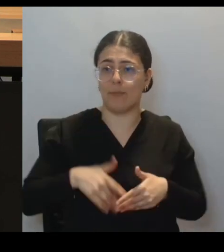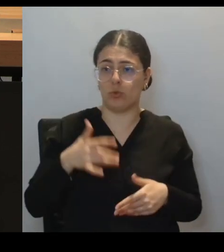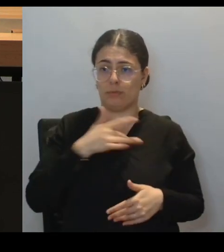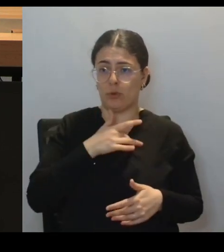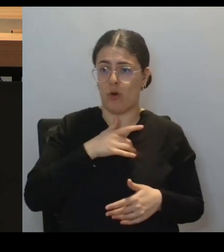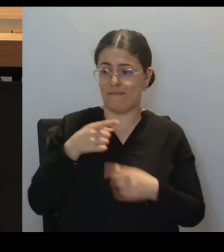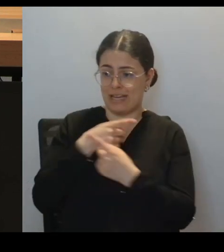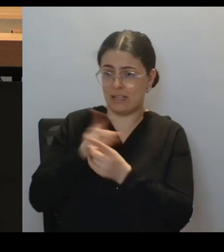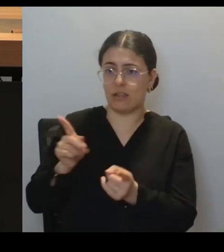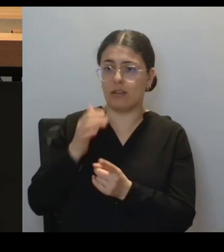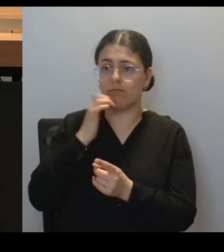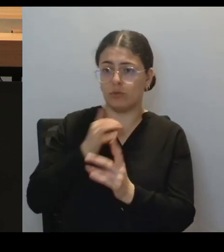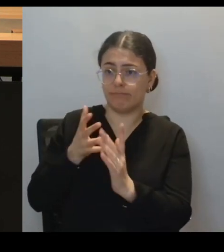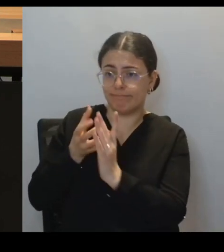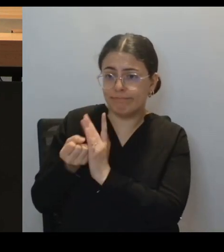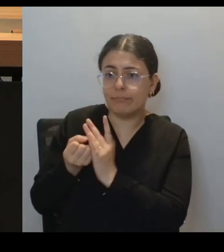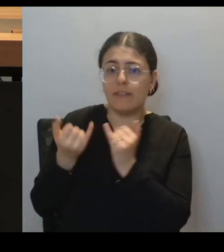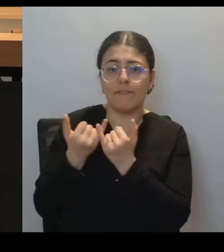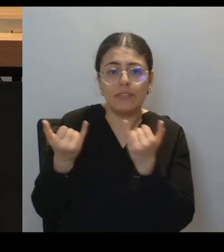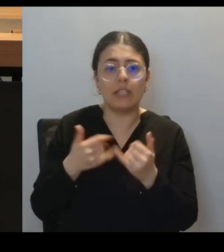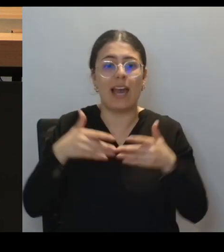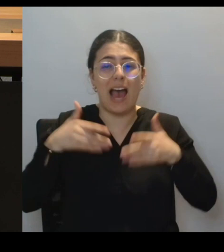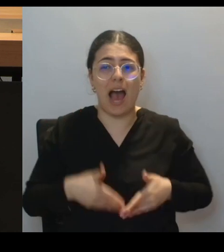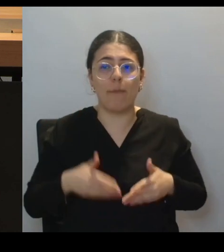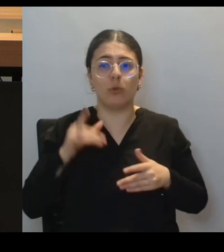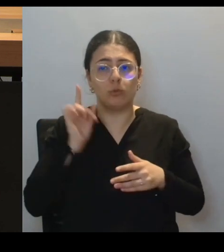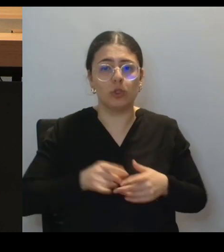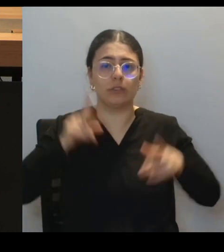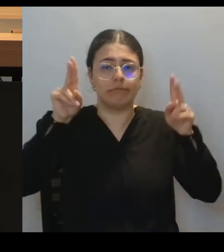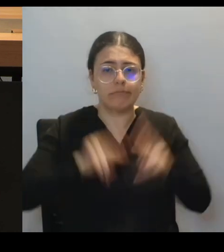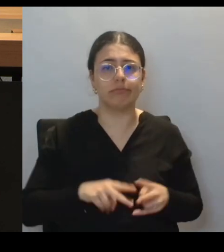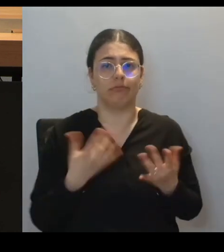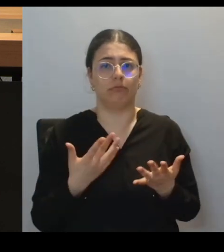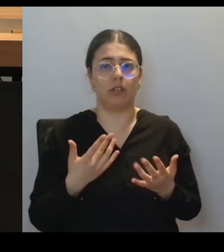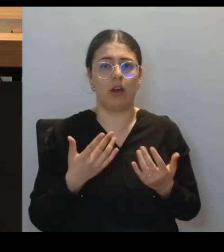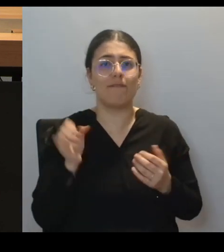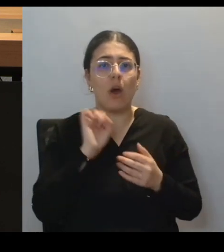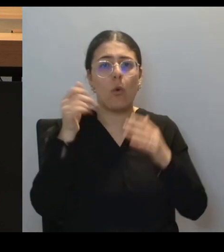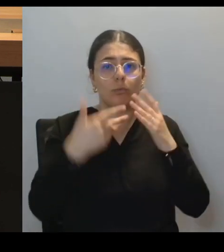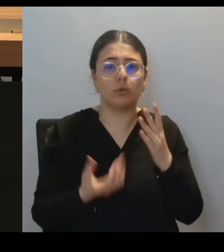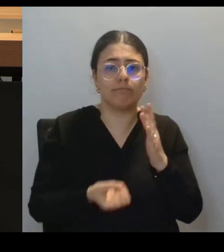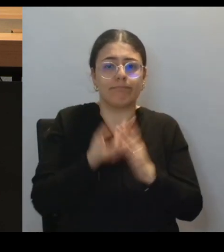und weshalb sie entsteht. Das verringert dann auch schon, und zwar präventiv die verdeckte Armut.